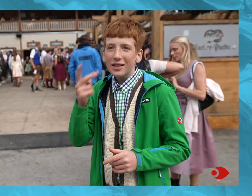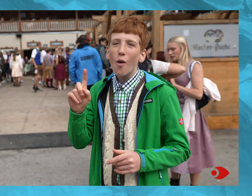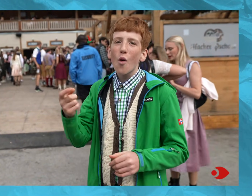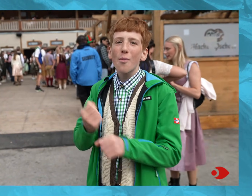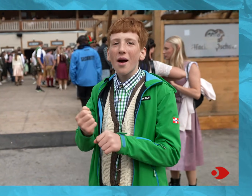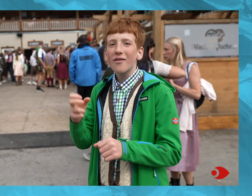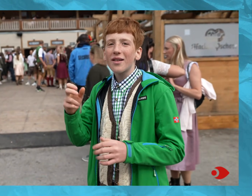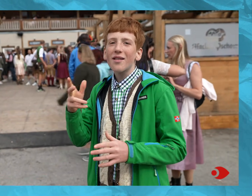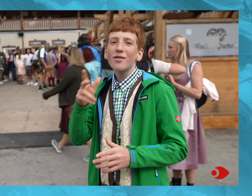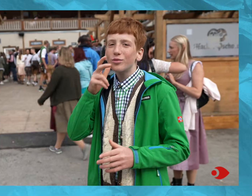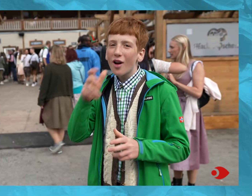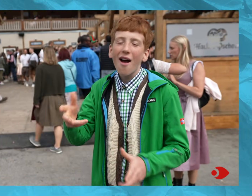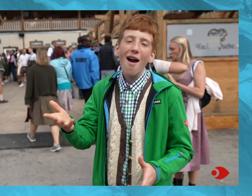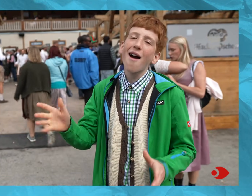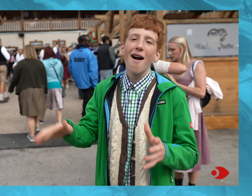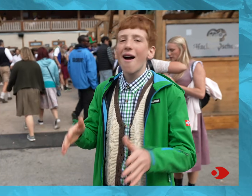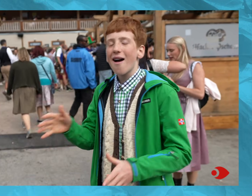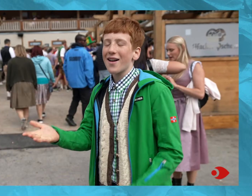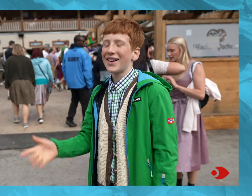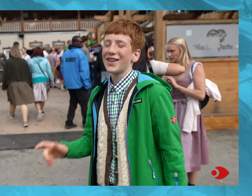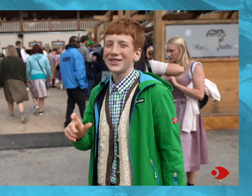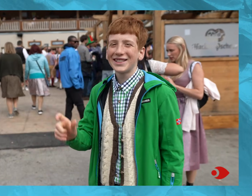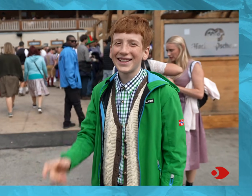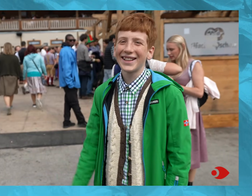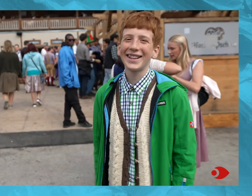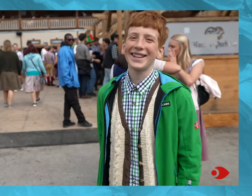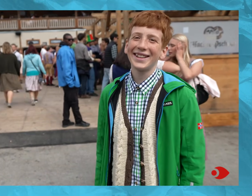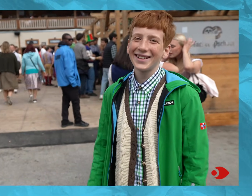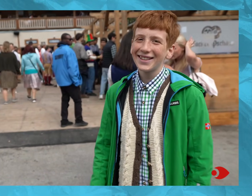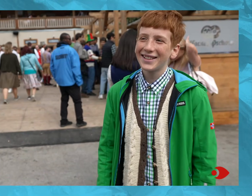und irgendwas sagen, wenn sie die Kamera sehen. Ich finde es lustig.